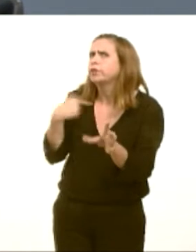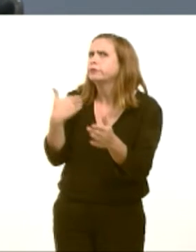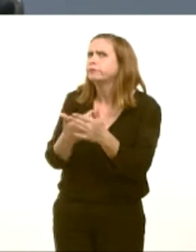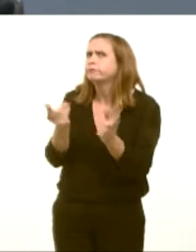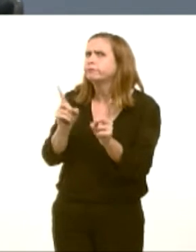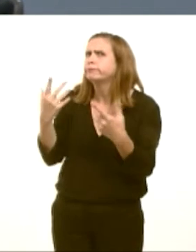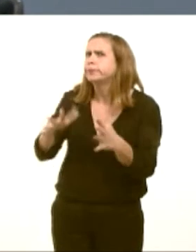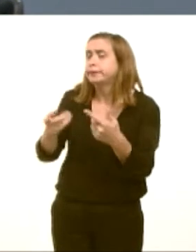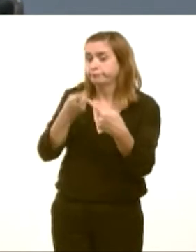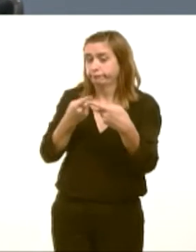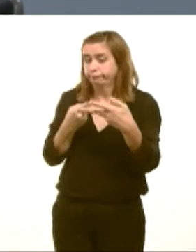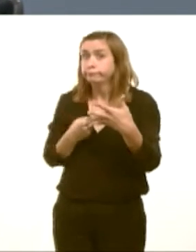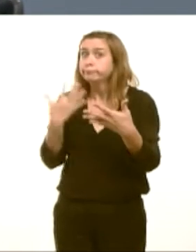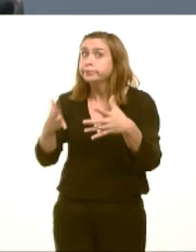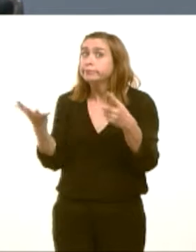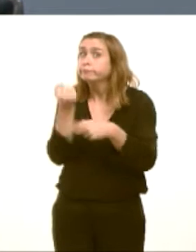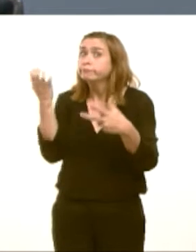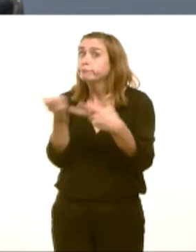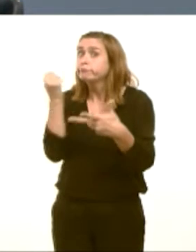ei wneud gan eich Llywodraeth chi ers cyhoeddiír adroddiad?